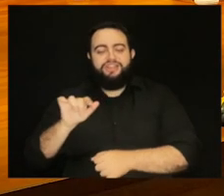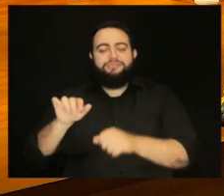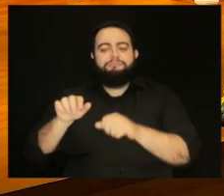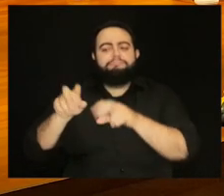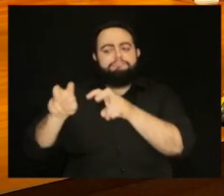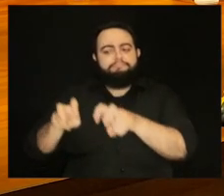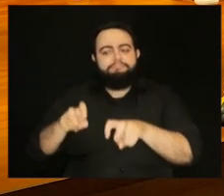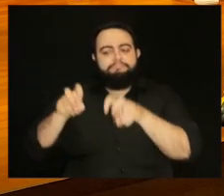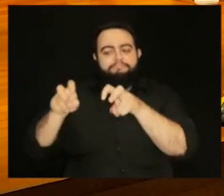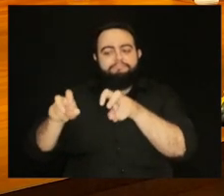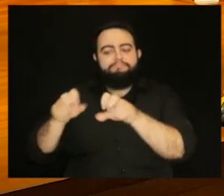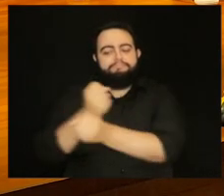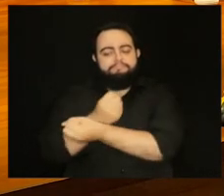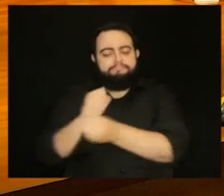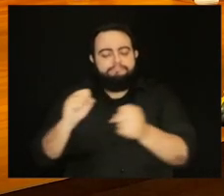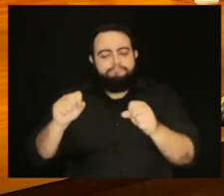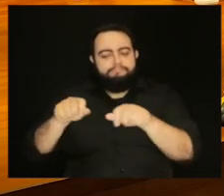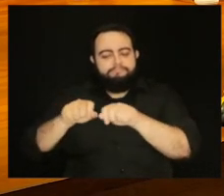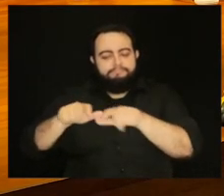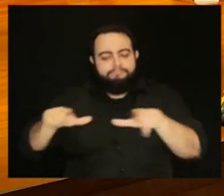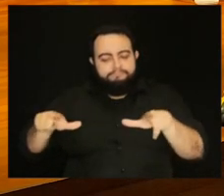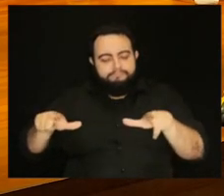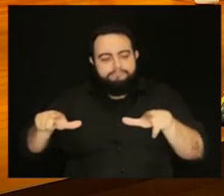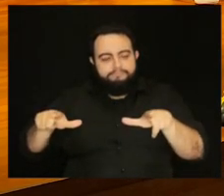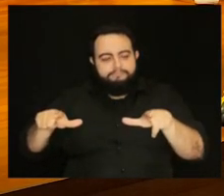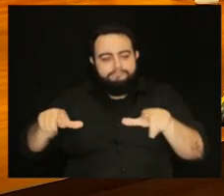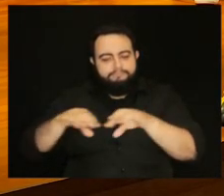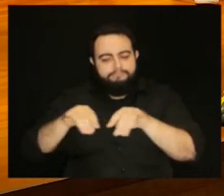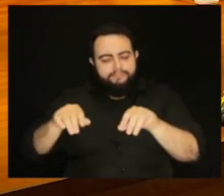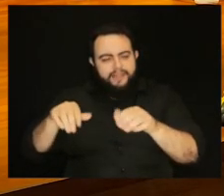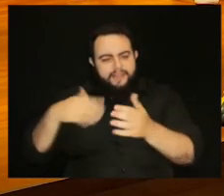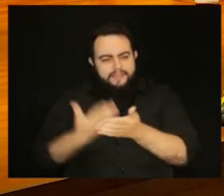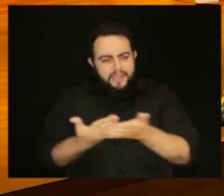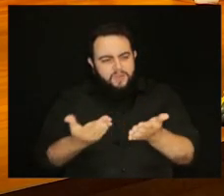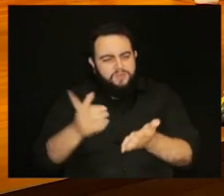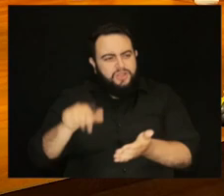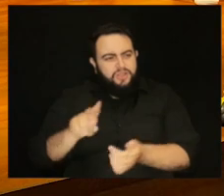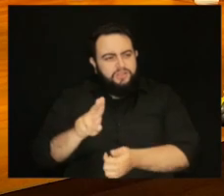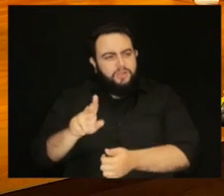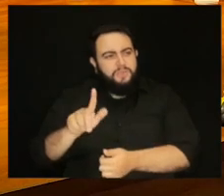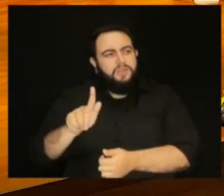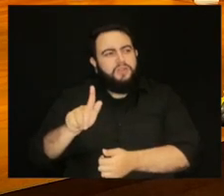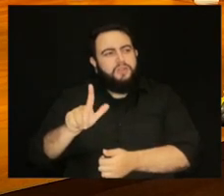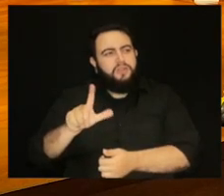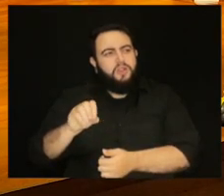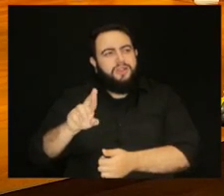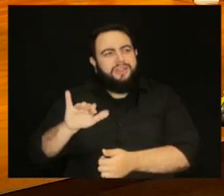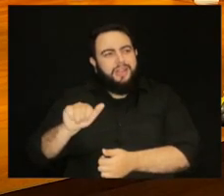fica no Glória né, tá lá até hoje caindo aos pedaços num